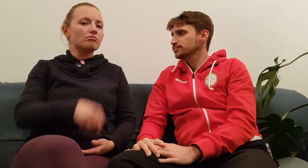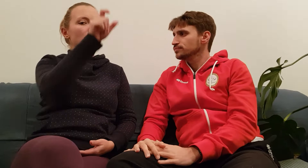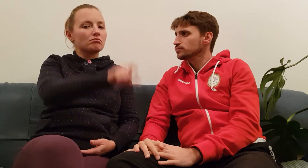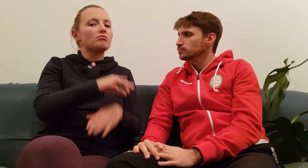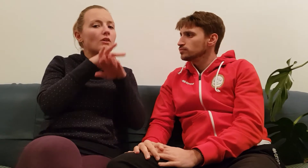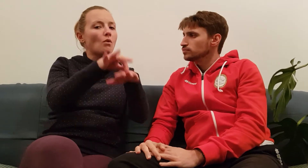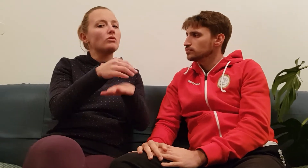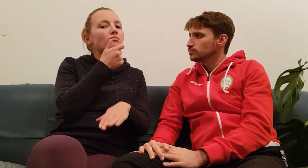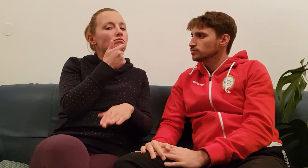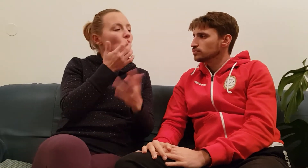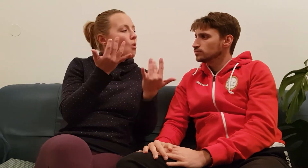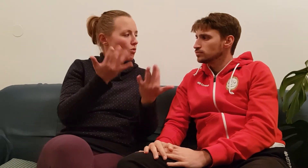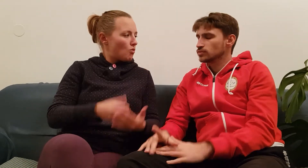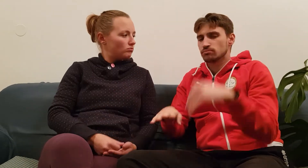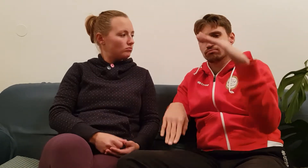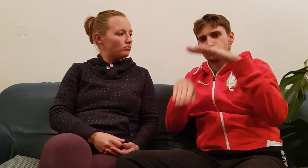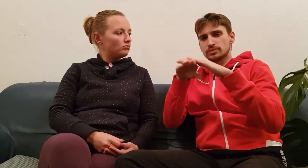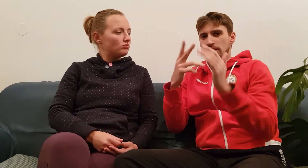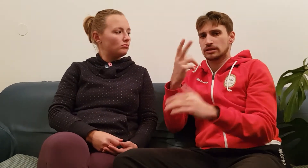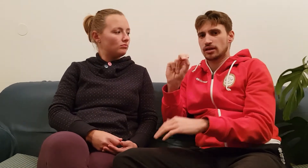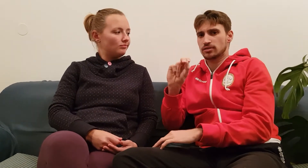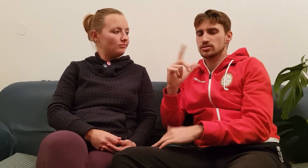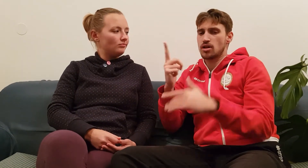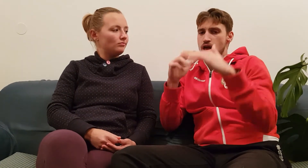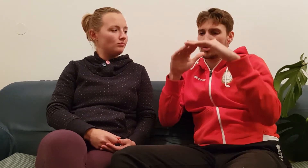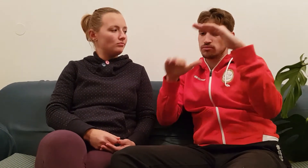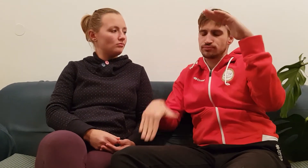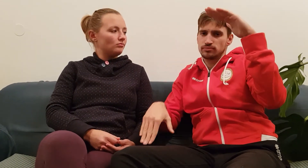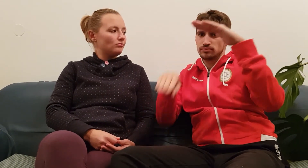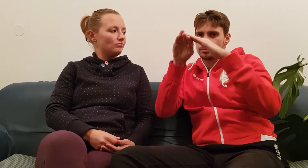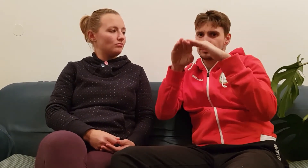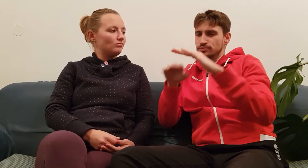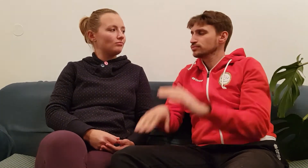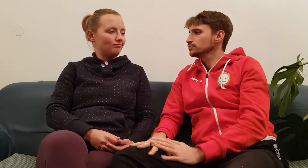Koliko je lahko star vodja? [Od 18.] do 30. leta.